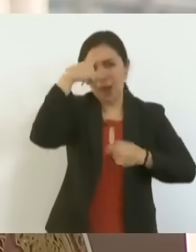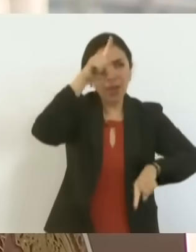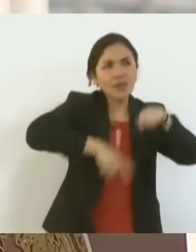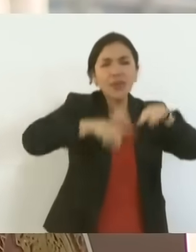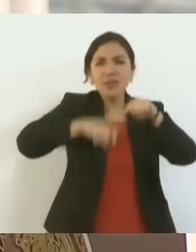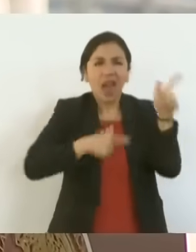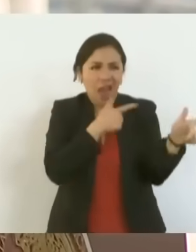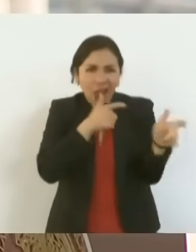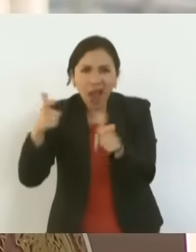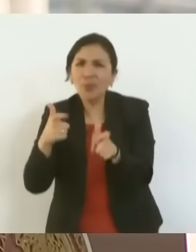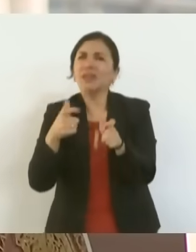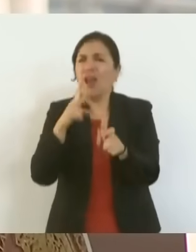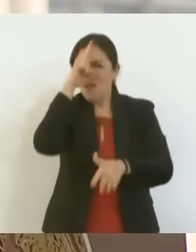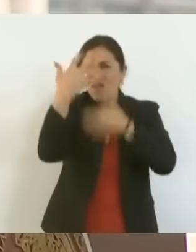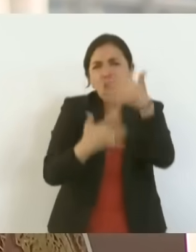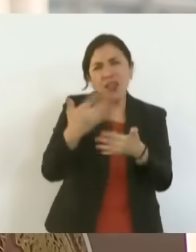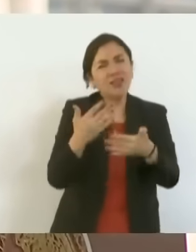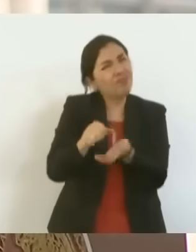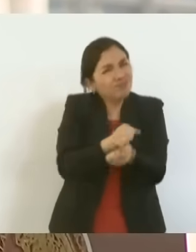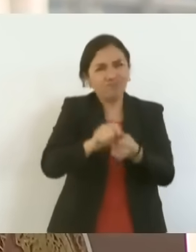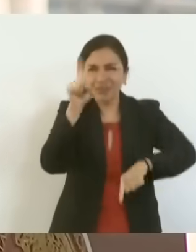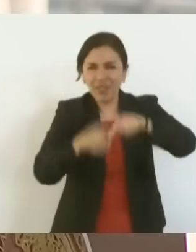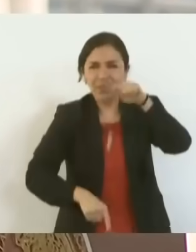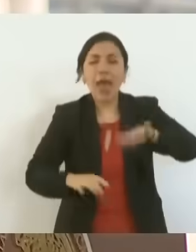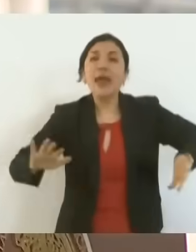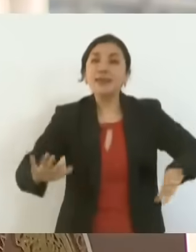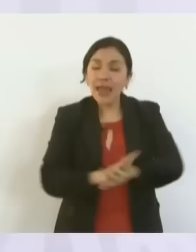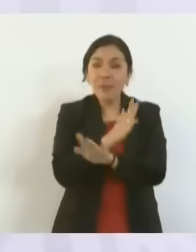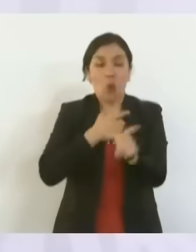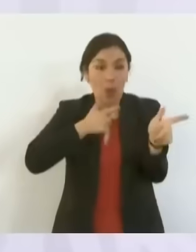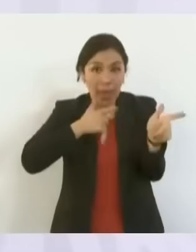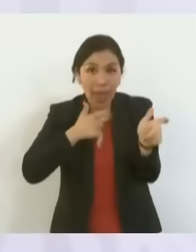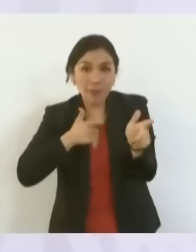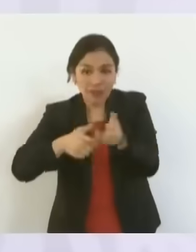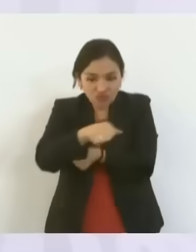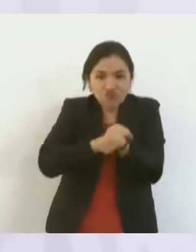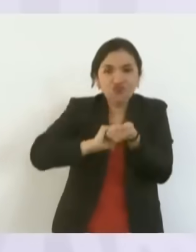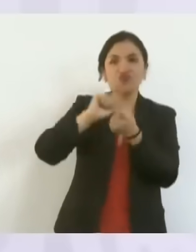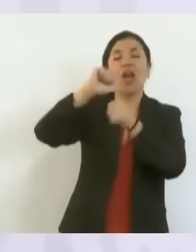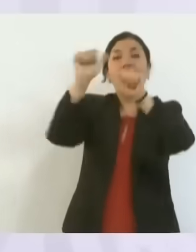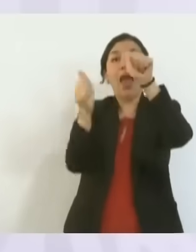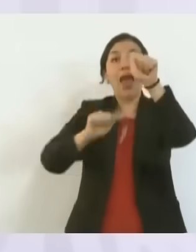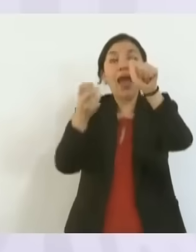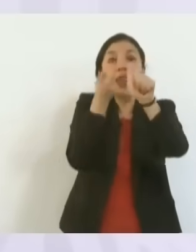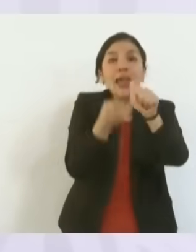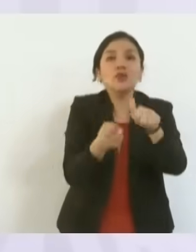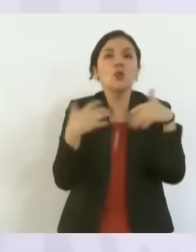la erradicación de la violencia. Transformar las armas en una en arte es un paso de muchos